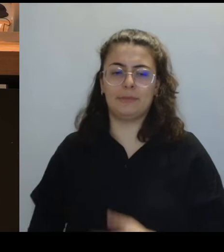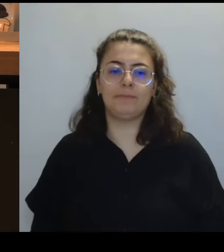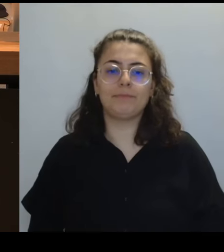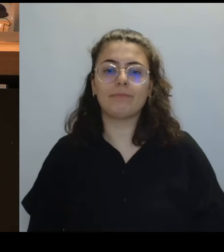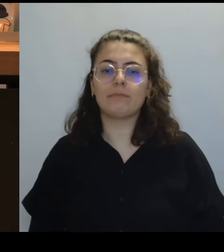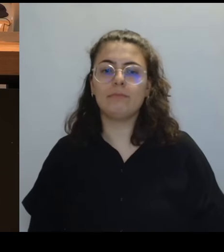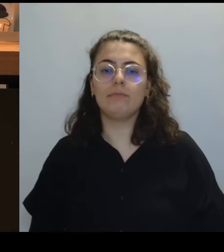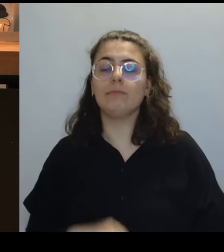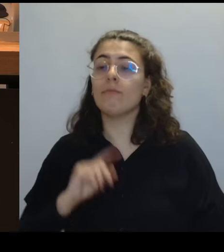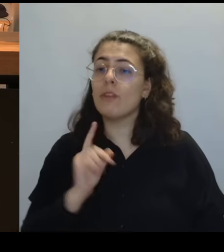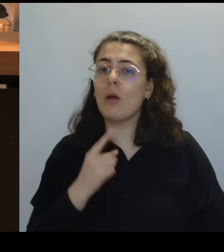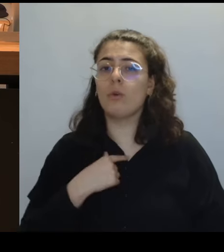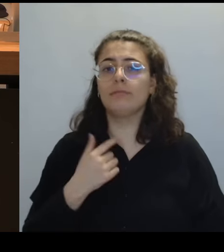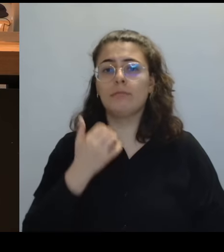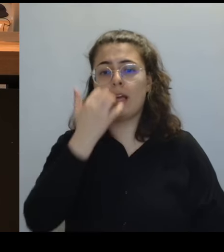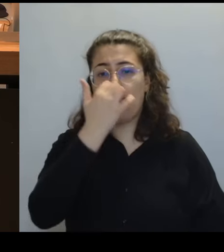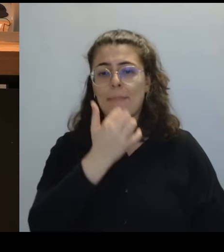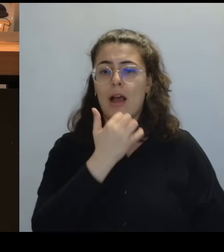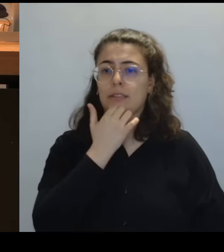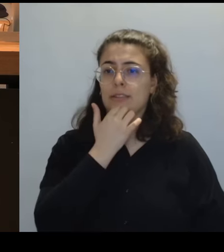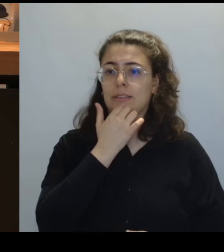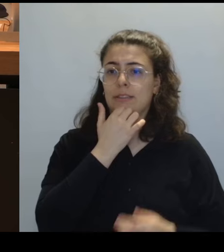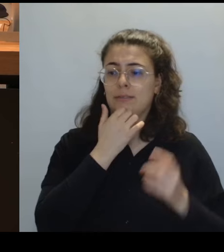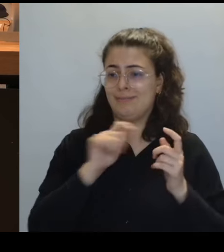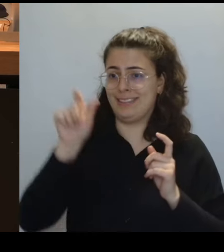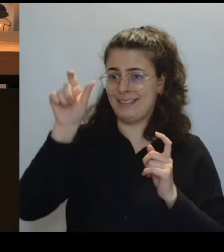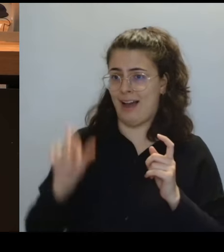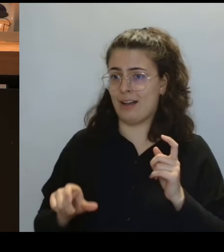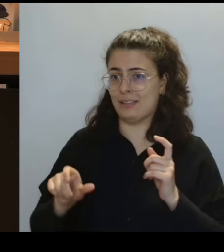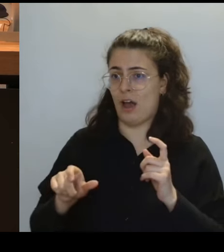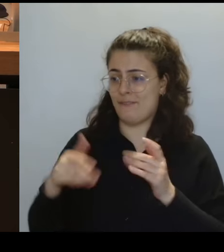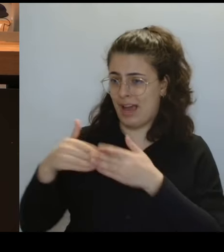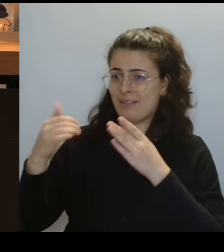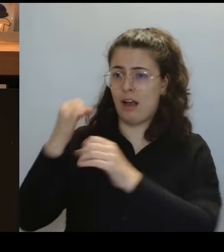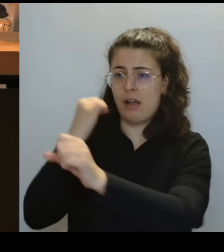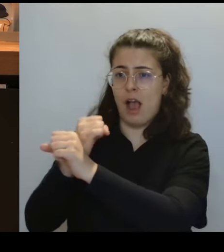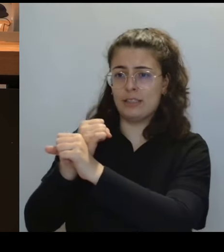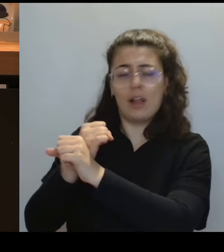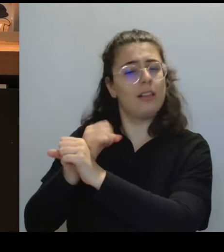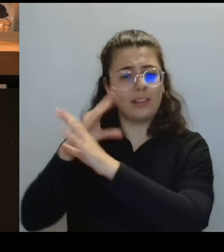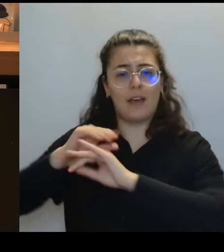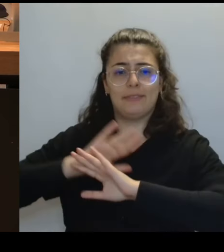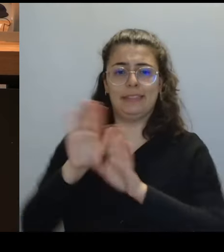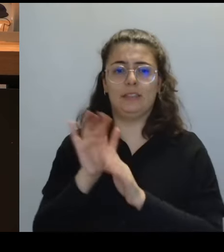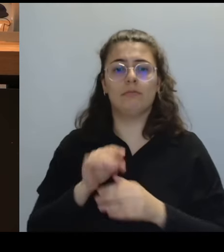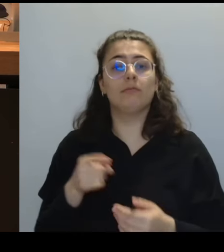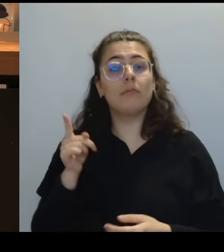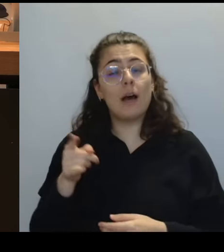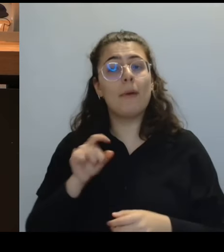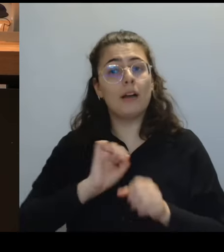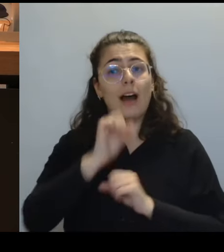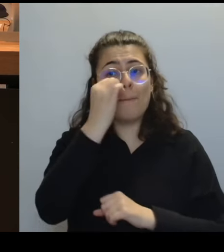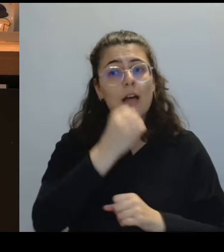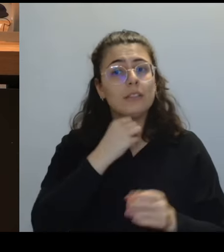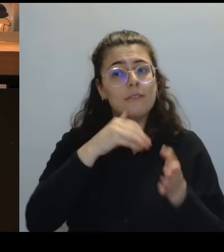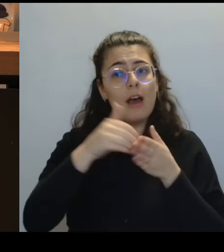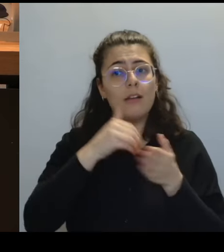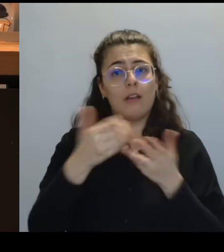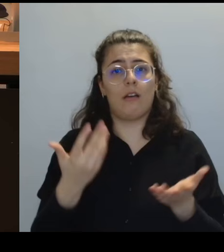in Gaza in Geiselhaft nimmt. Doch genau das ist, was die Hamas macht, Sie benutzt Krankenhäuser alte Frauen und Kinder